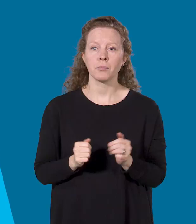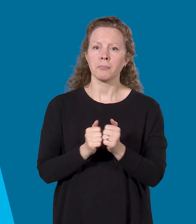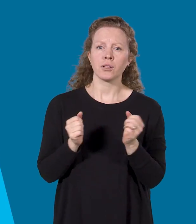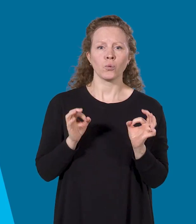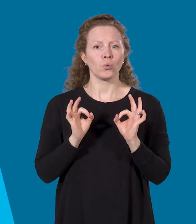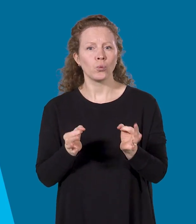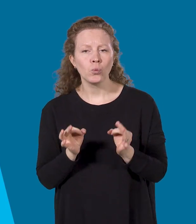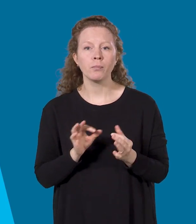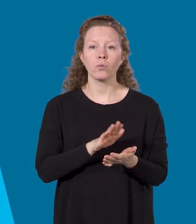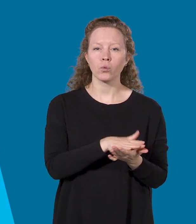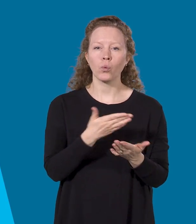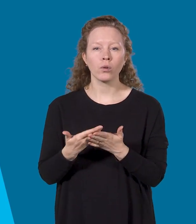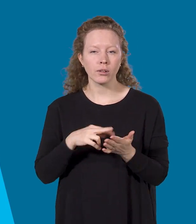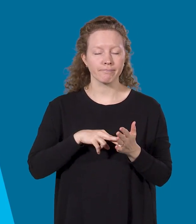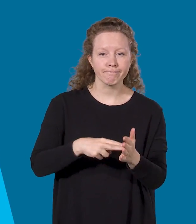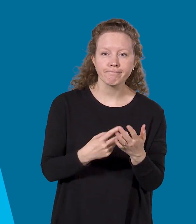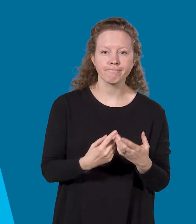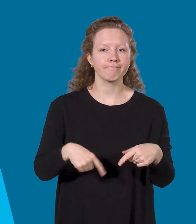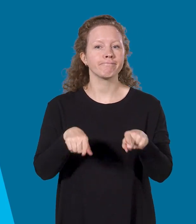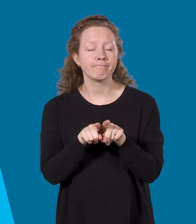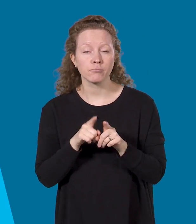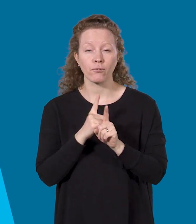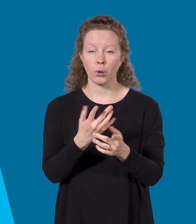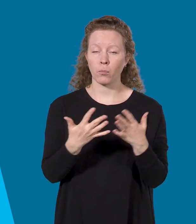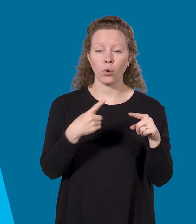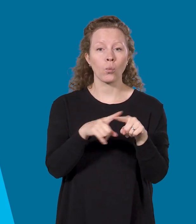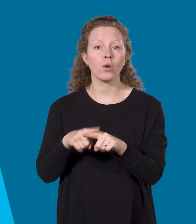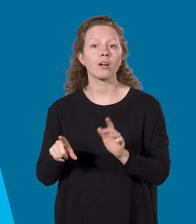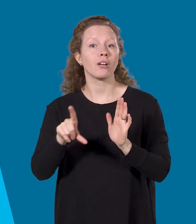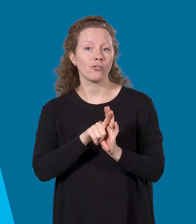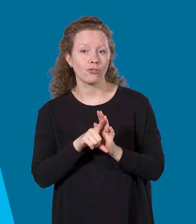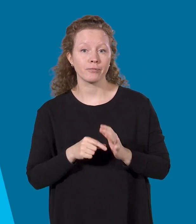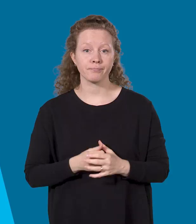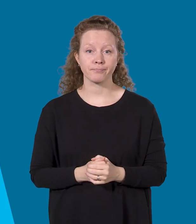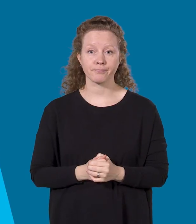men organiseringen av tolkningen baserar sig på för många lagar.